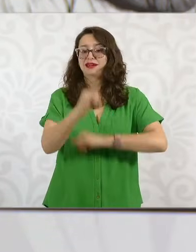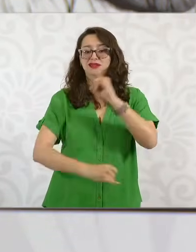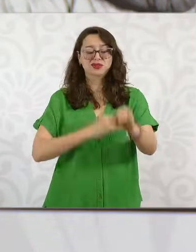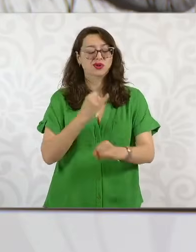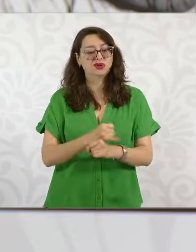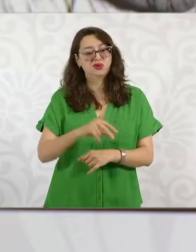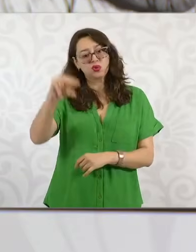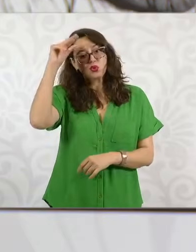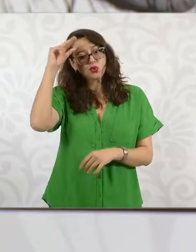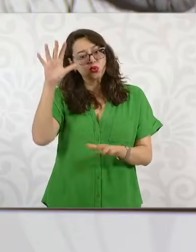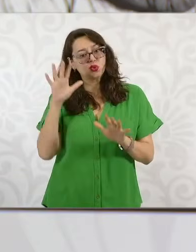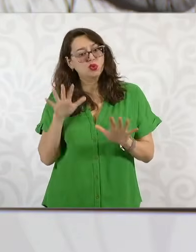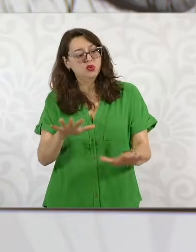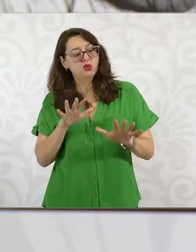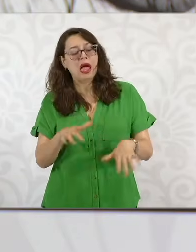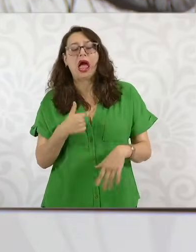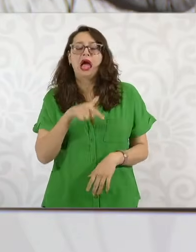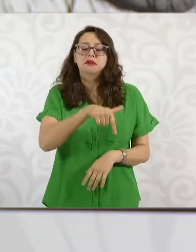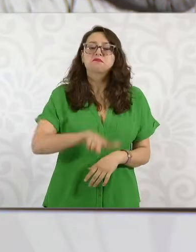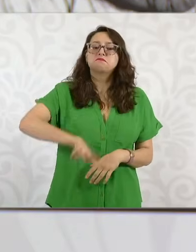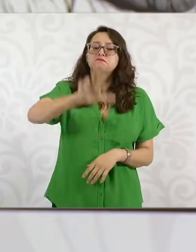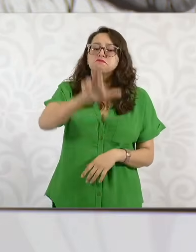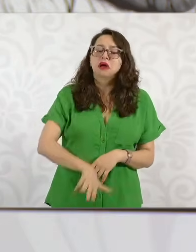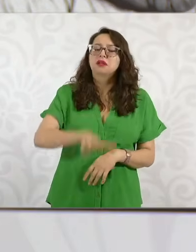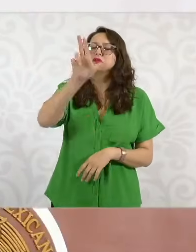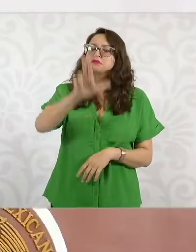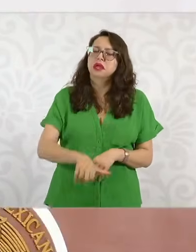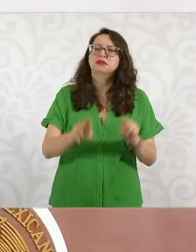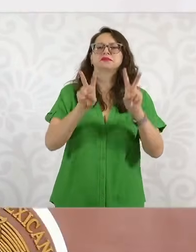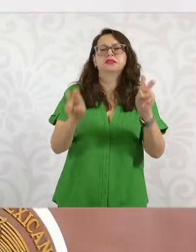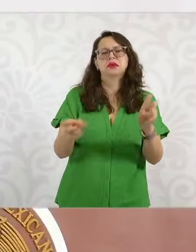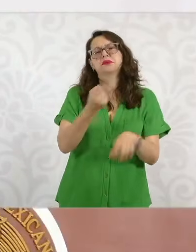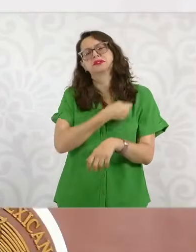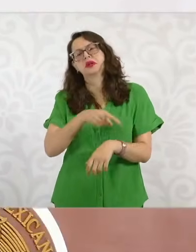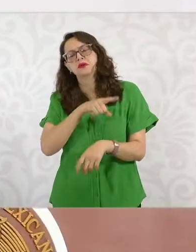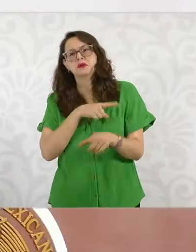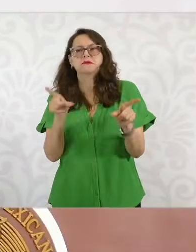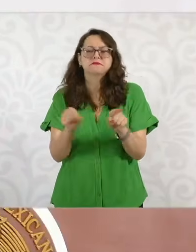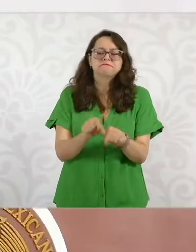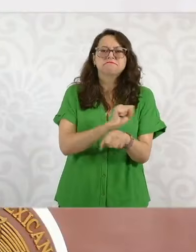Lo vemos aquí todos los martes en la salud hablando de muchos temas, pero el doctor